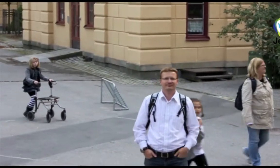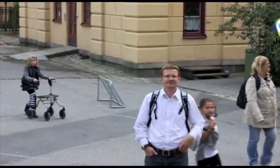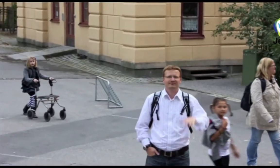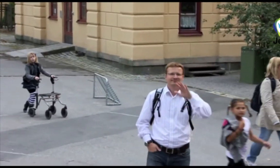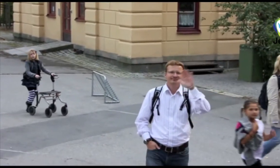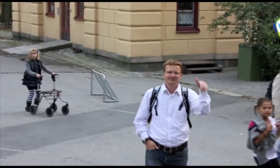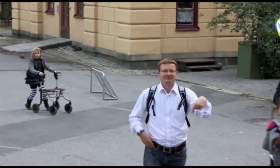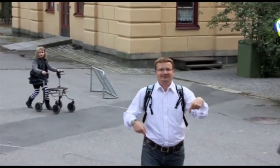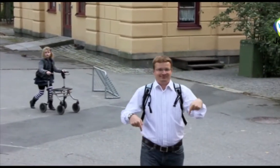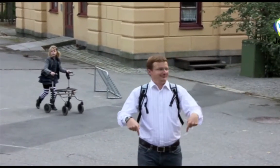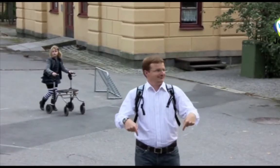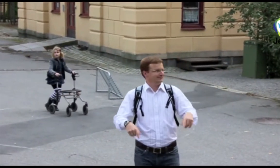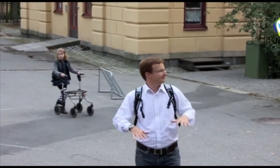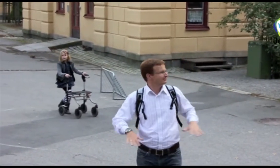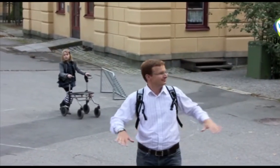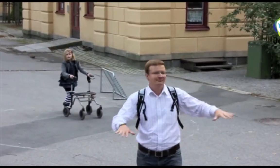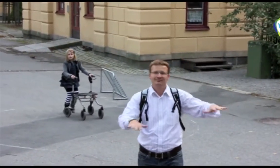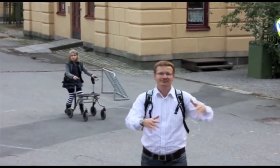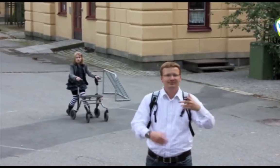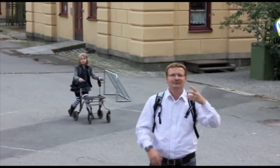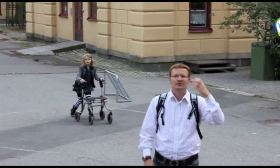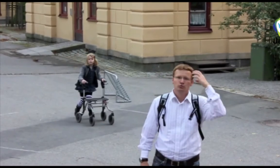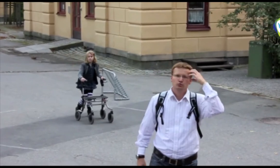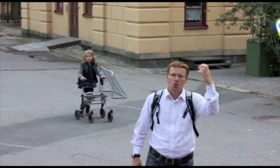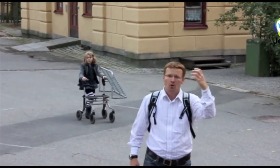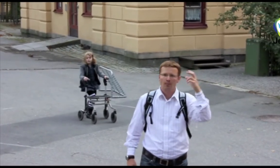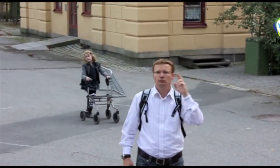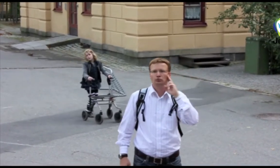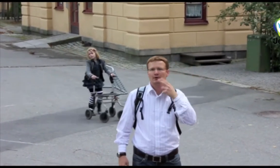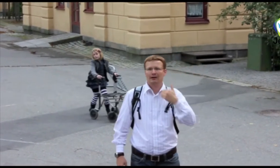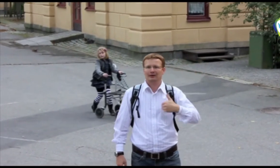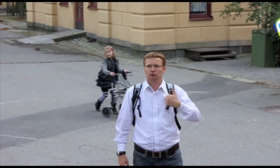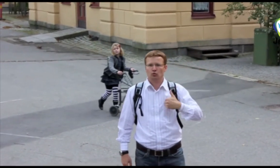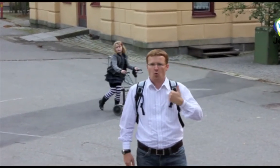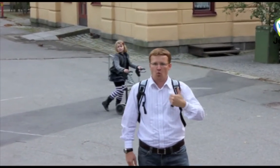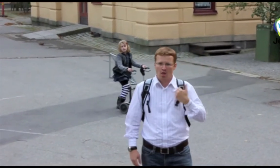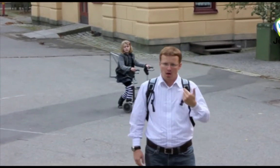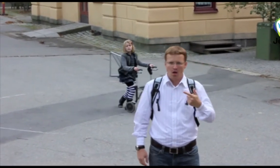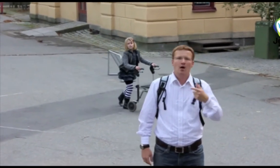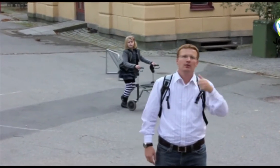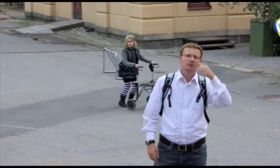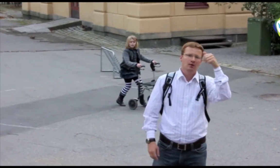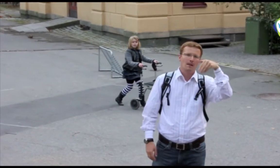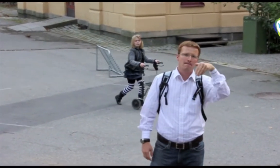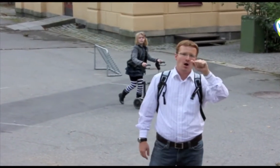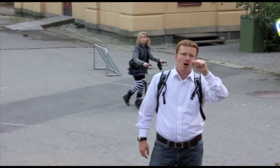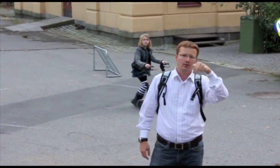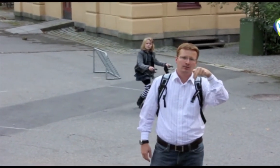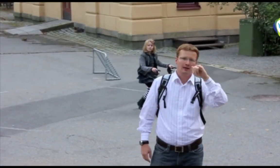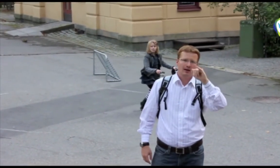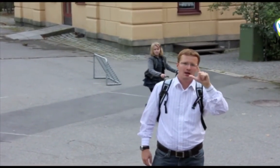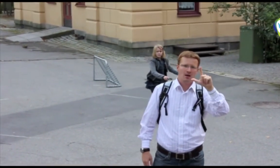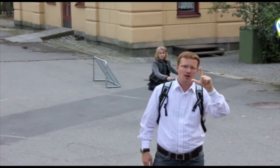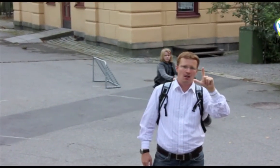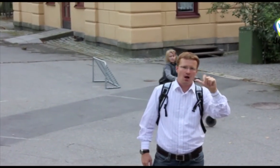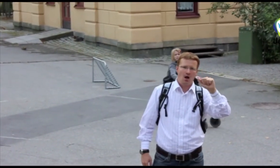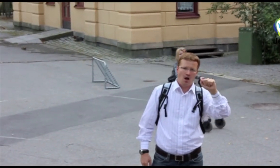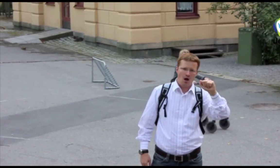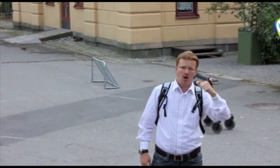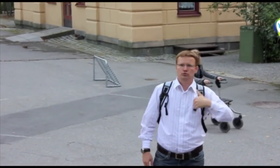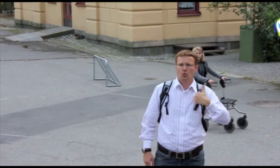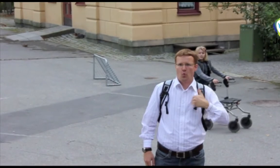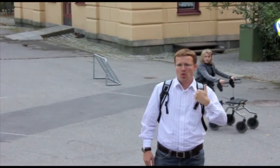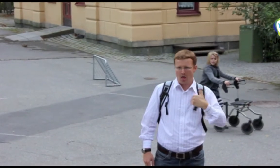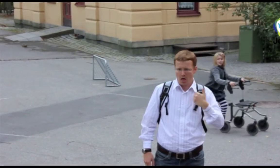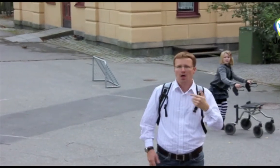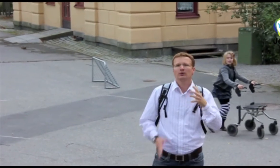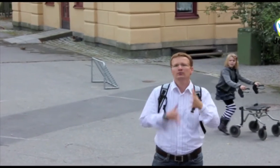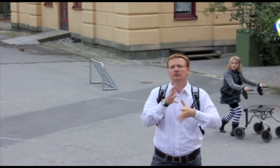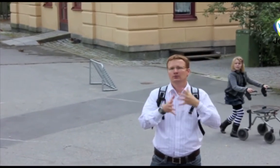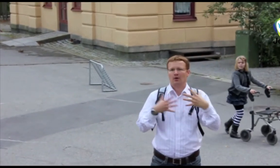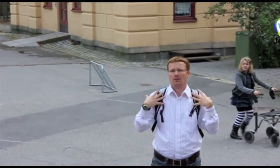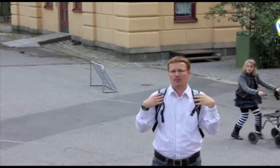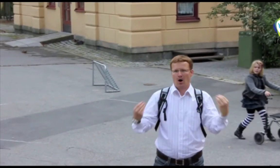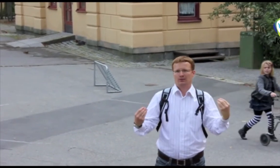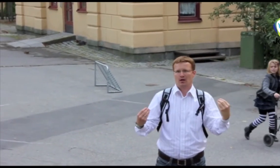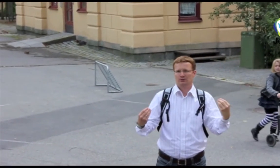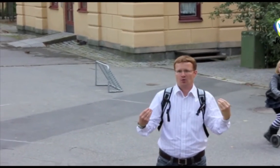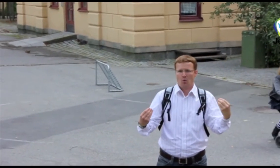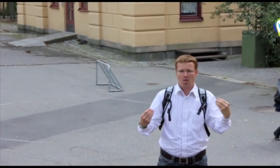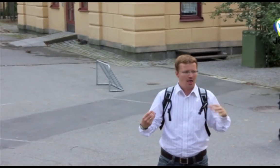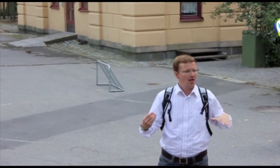Ez itt Stockholm siketiskolája, neve: Manillaskolan. Jelnyelven, Manillaskolan.